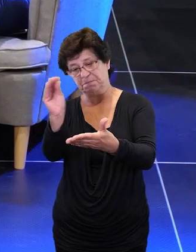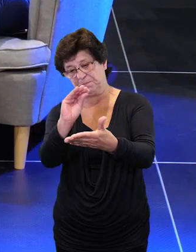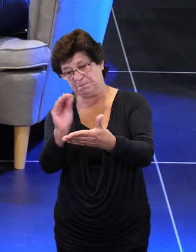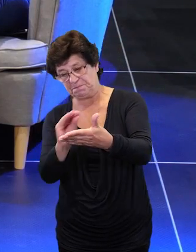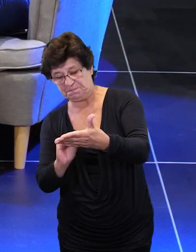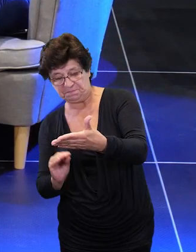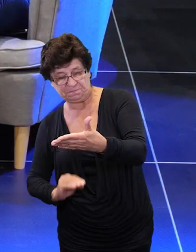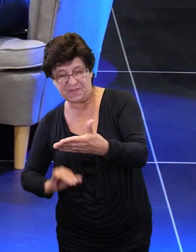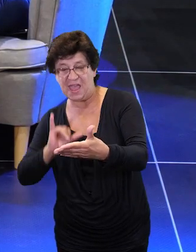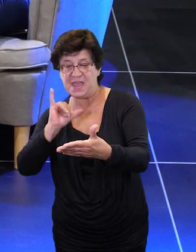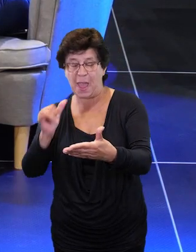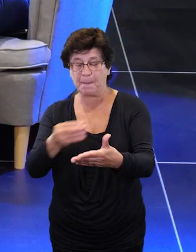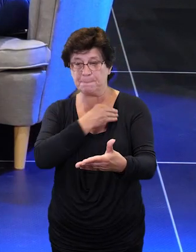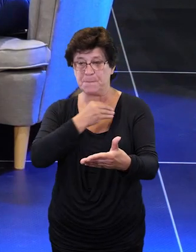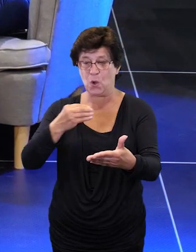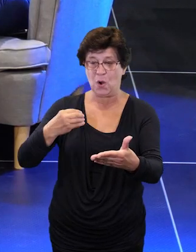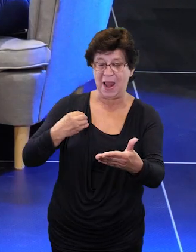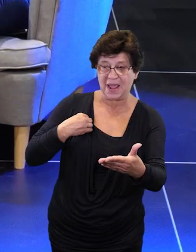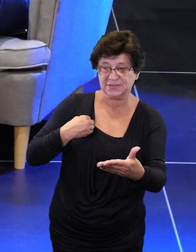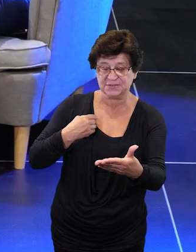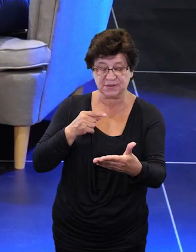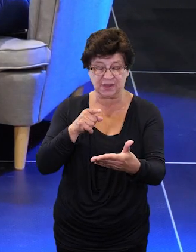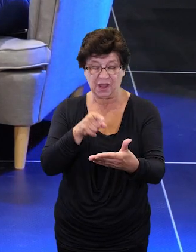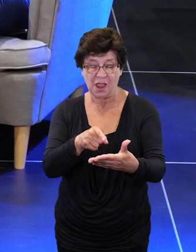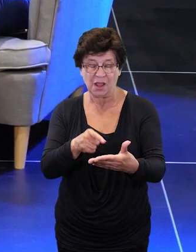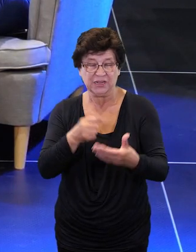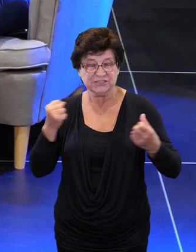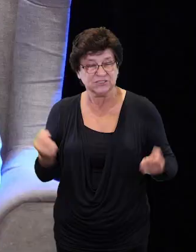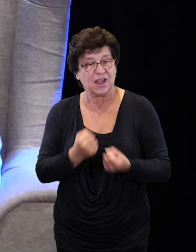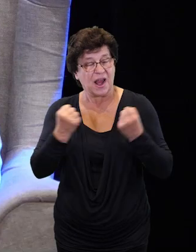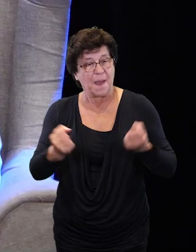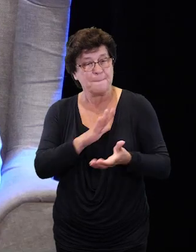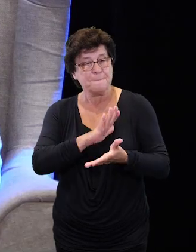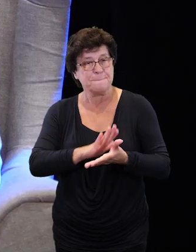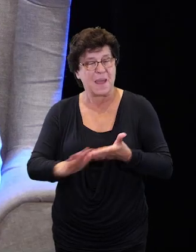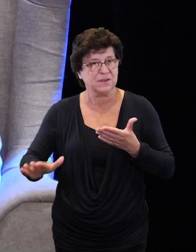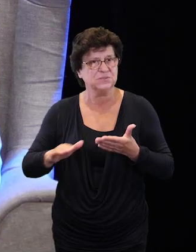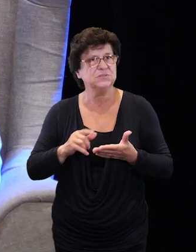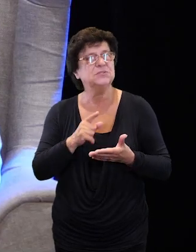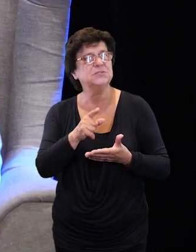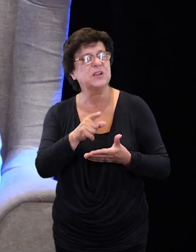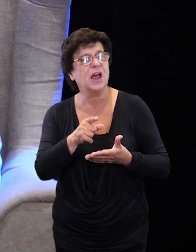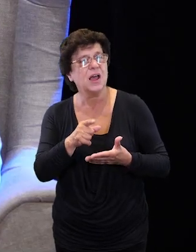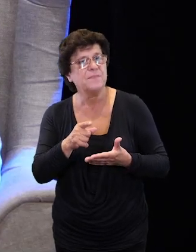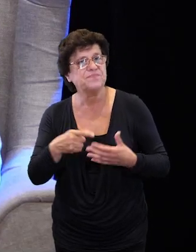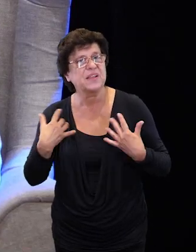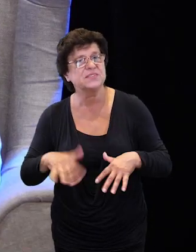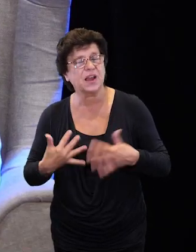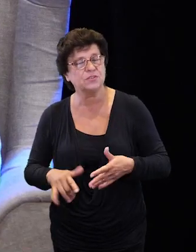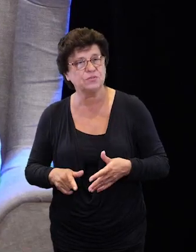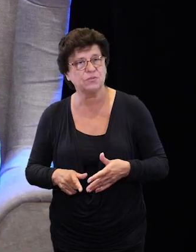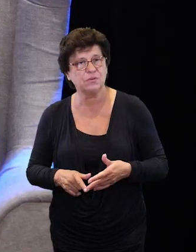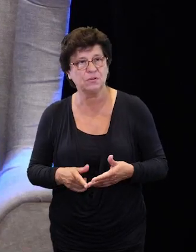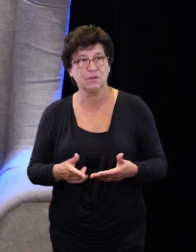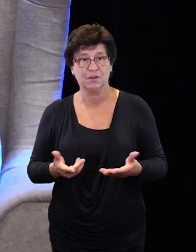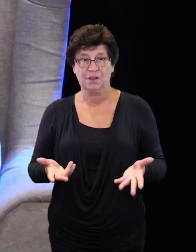17% osób zajada stres. Czy to jest dobre? Bardzo złe. Bo to oznacza, że ktoś, stresując się,